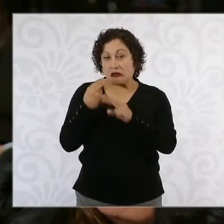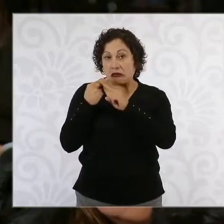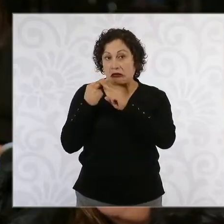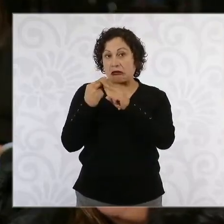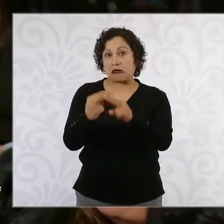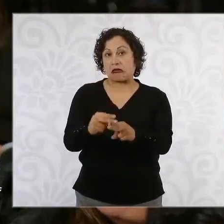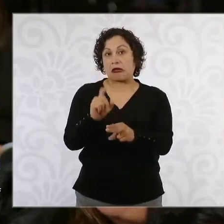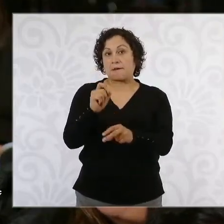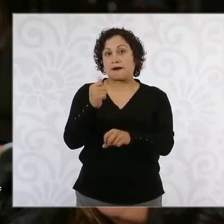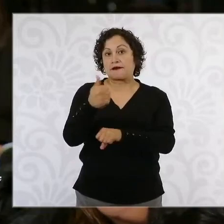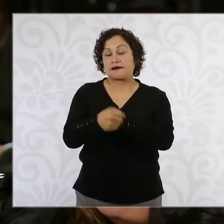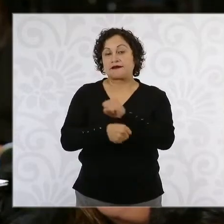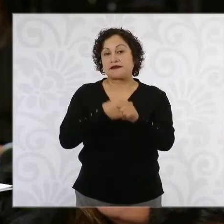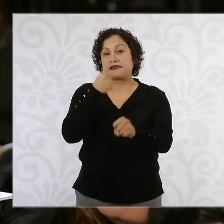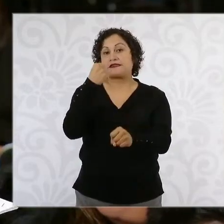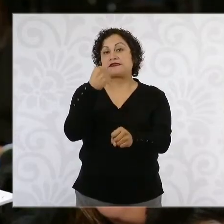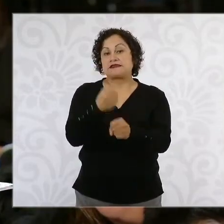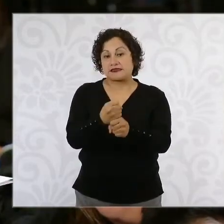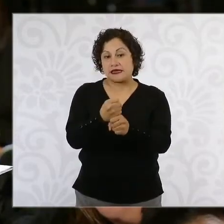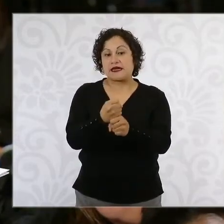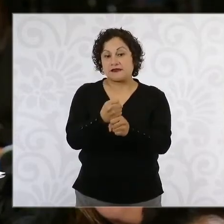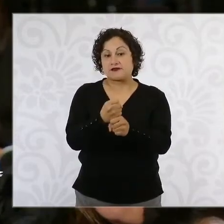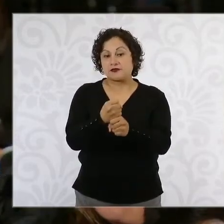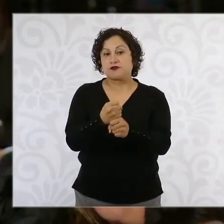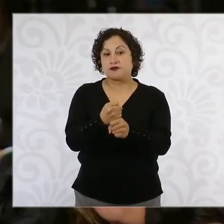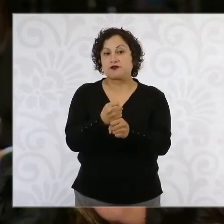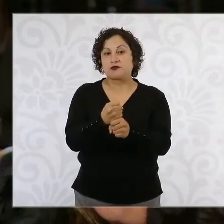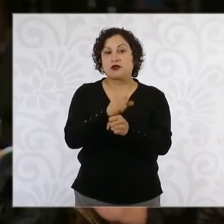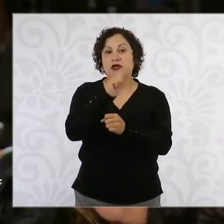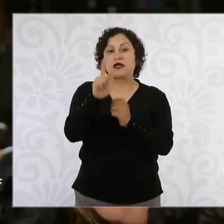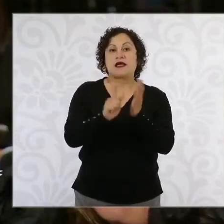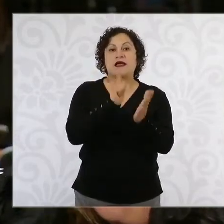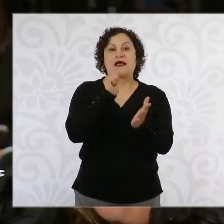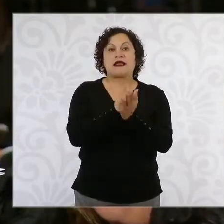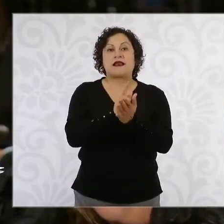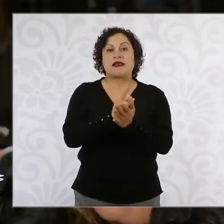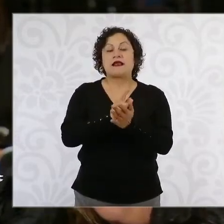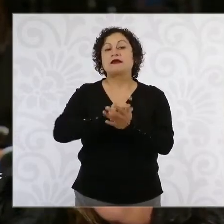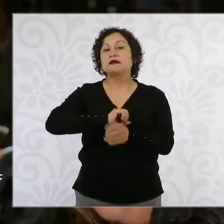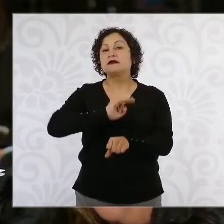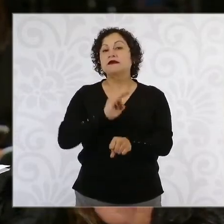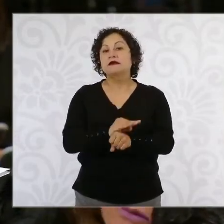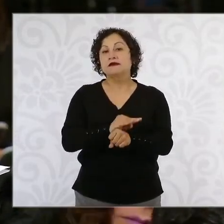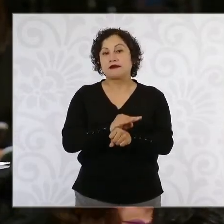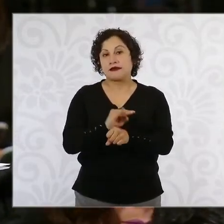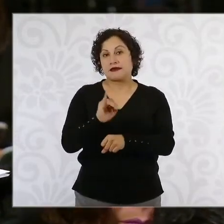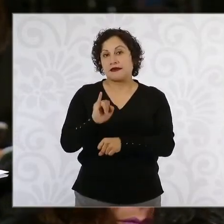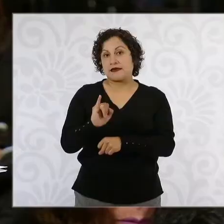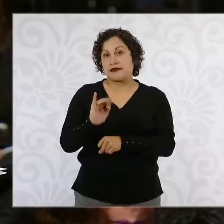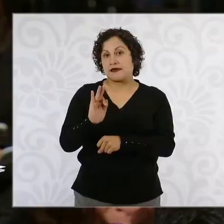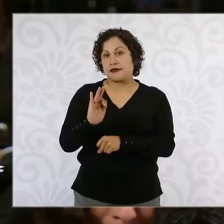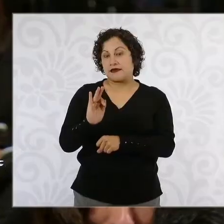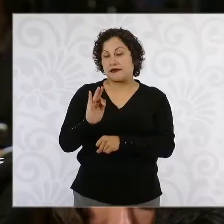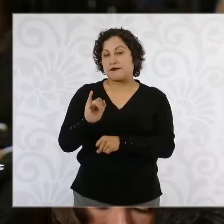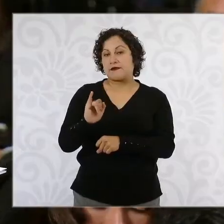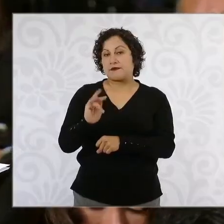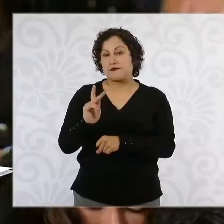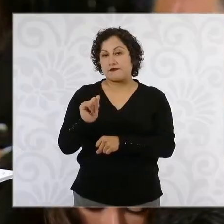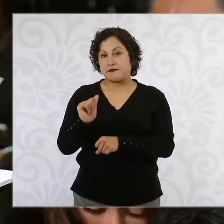de la aprobación a la ley de protección del ahorro bancario el ipap y de la protección de del ahorro